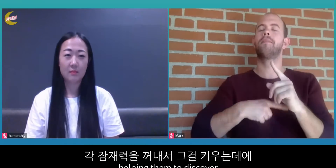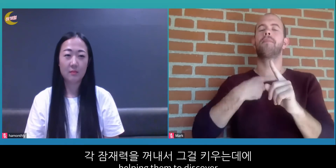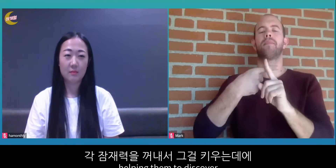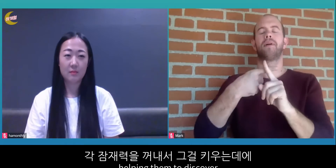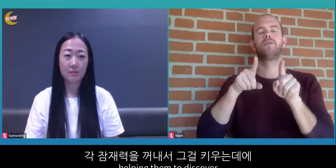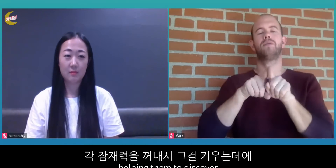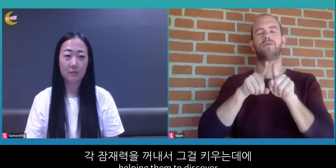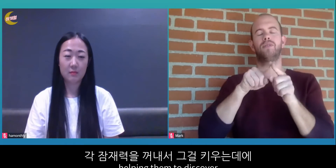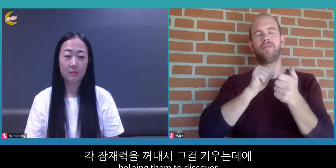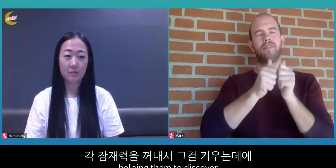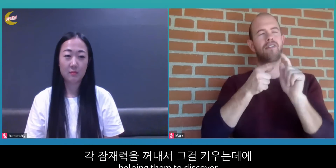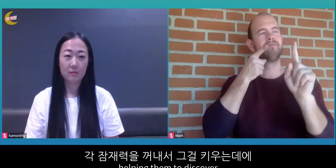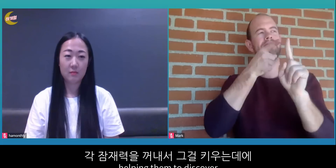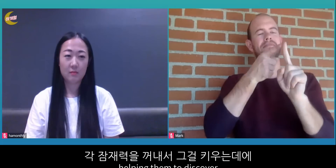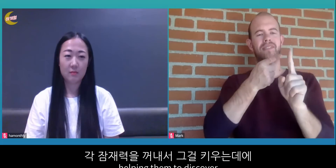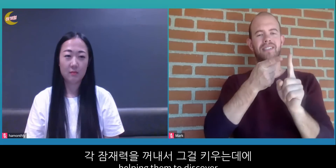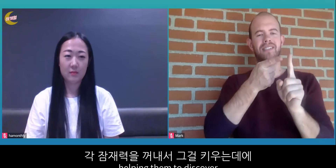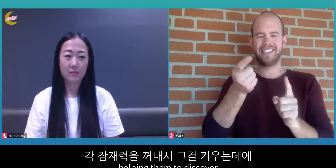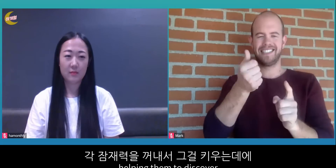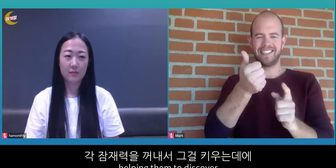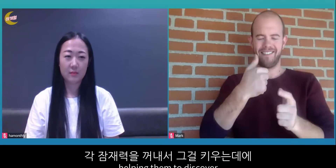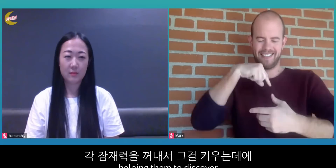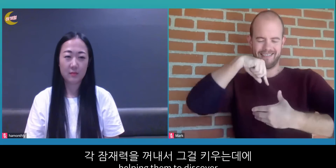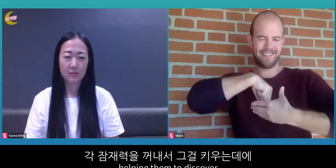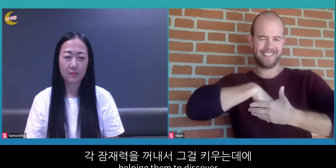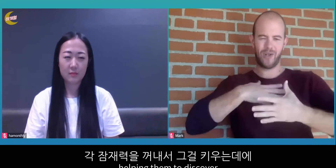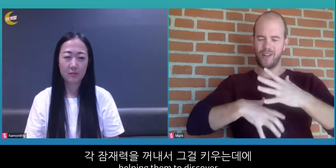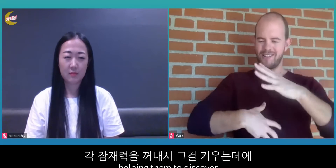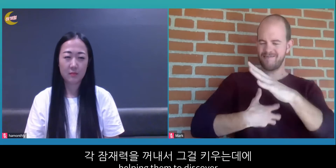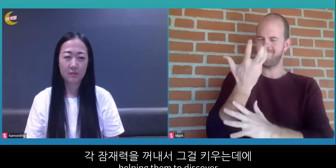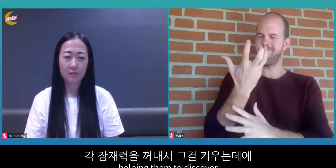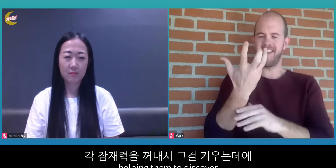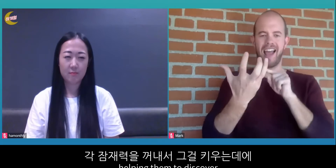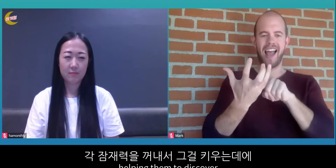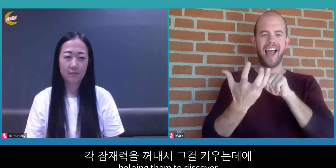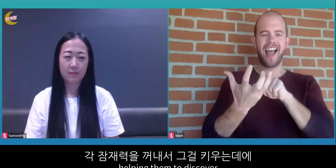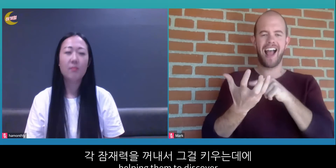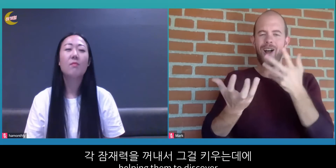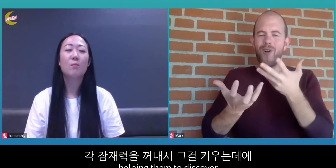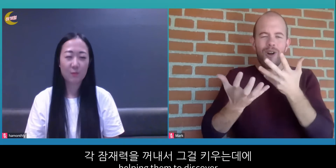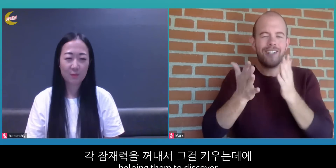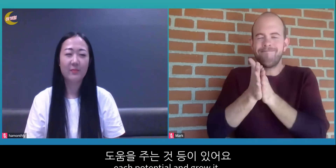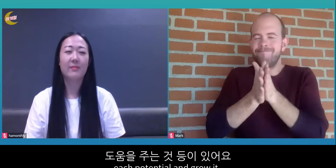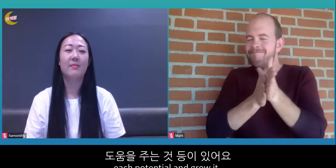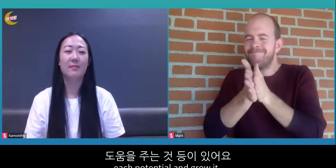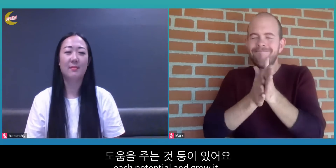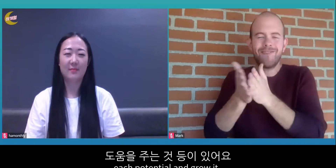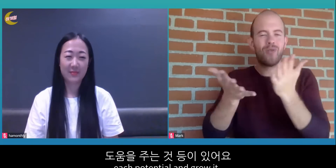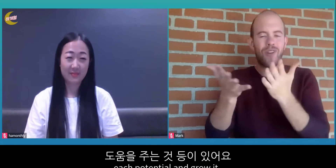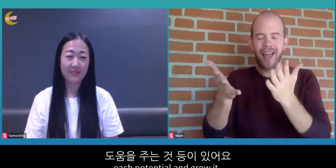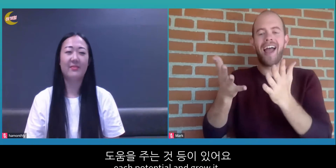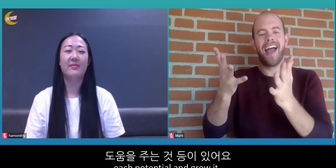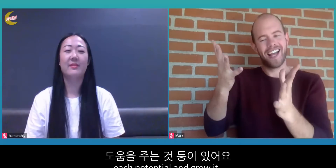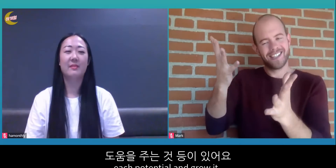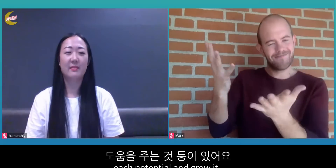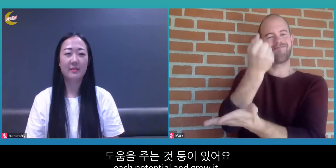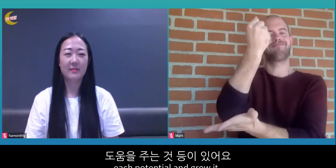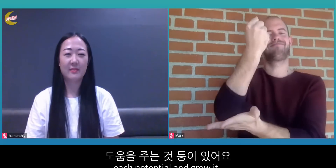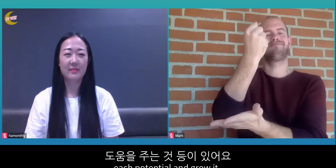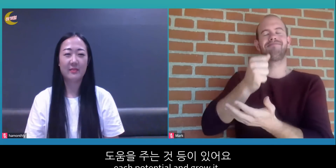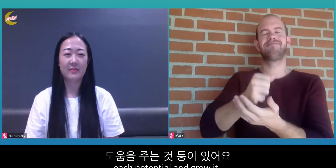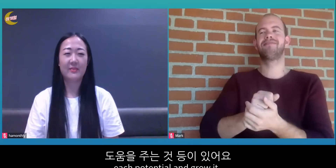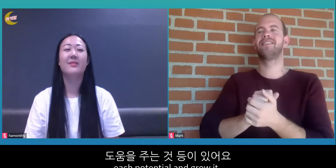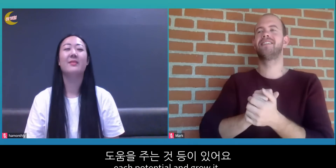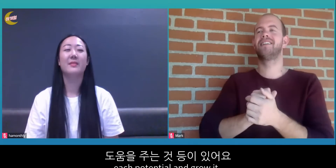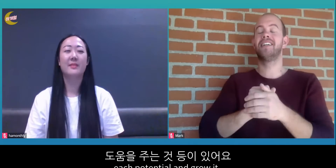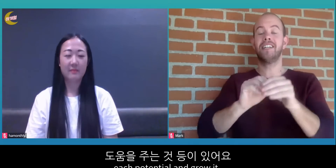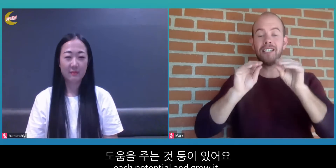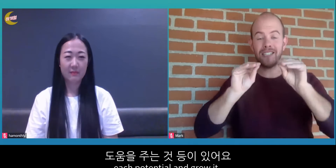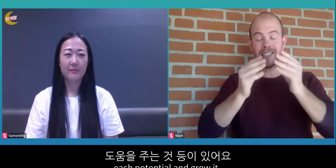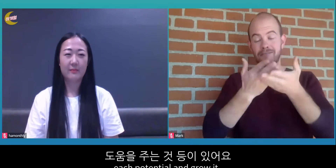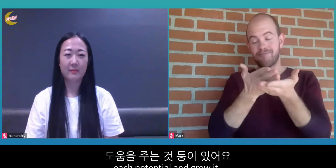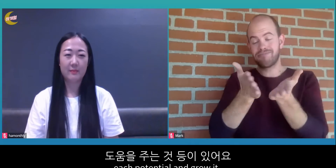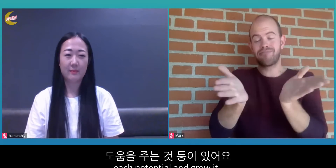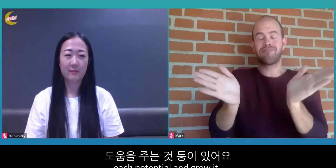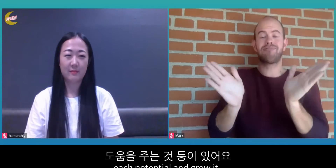それぞれの可能性を発見し、成長させるのに役立ちます。